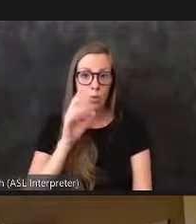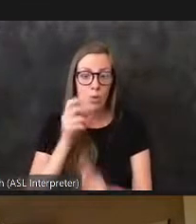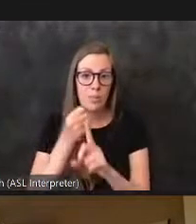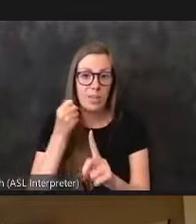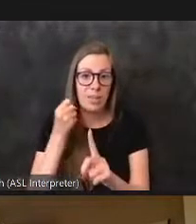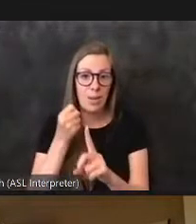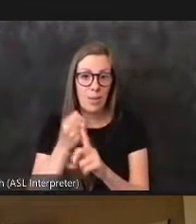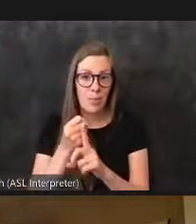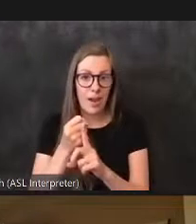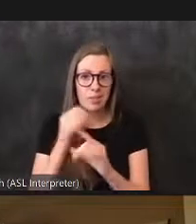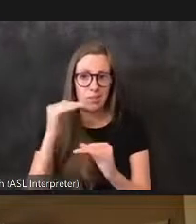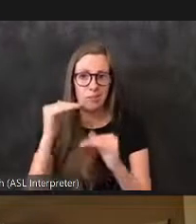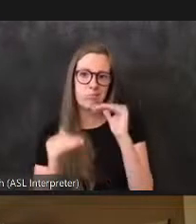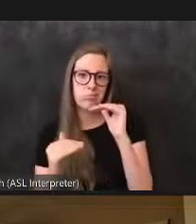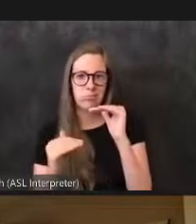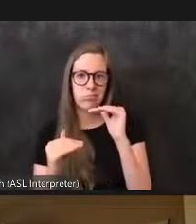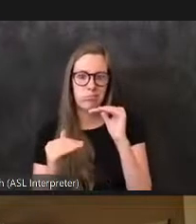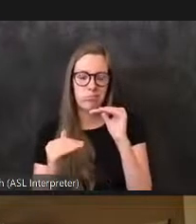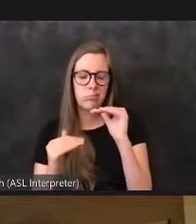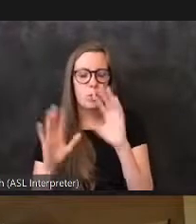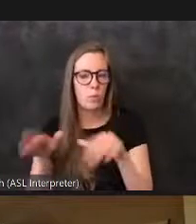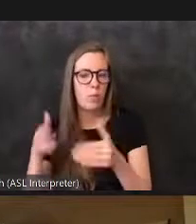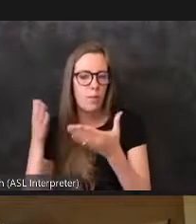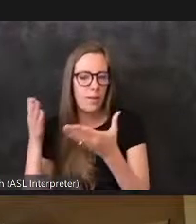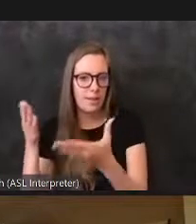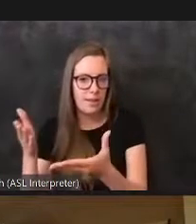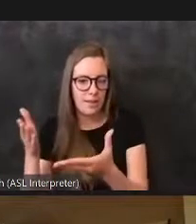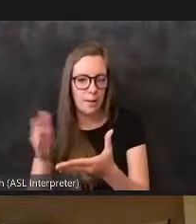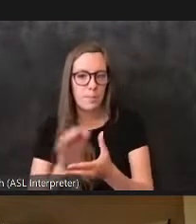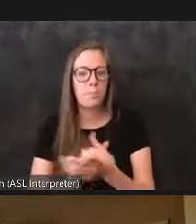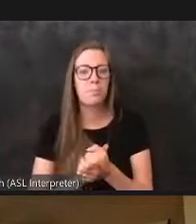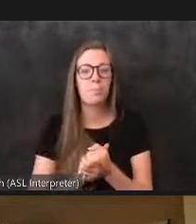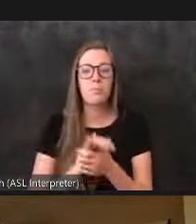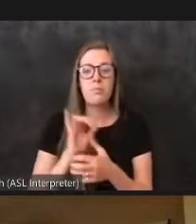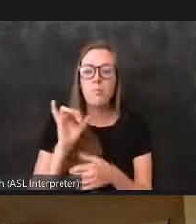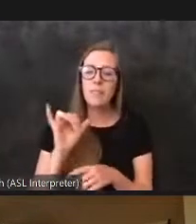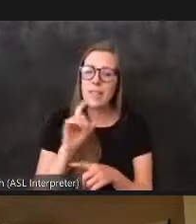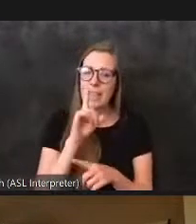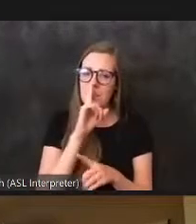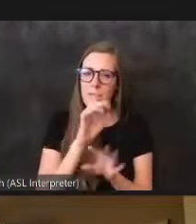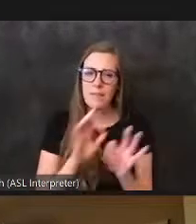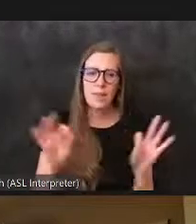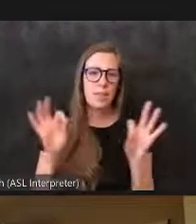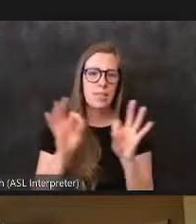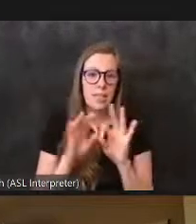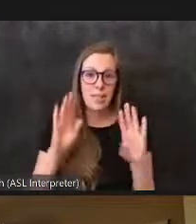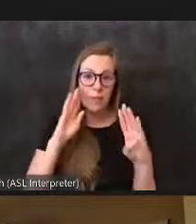están siendo impactados desproporcionadamente por la pandemia. Así que eso ha sido un enfoque muy